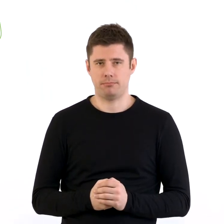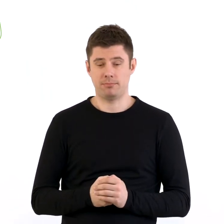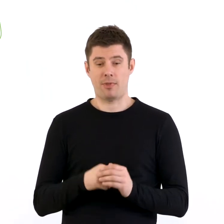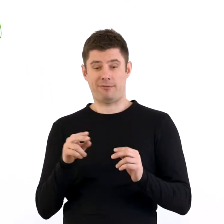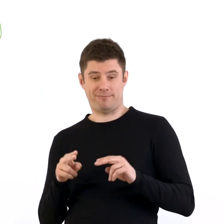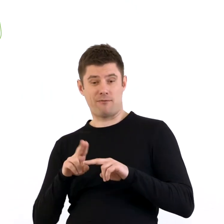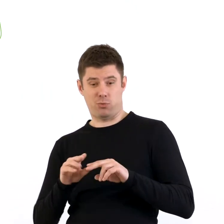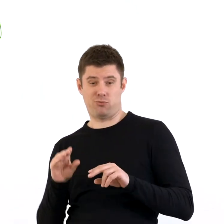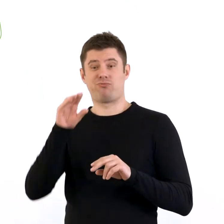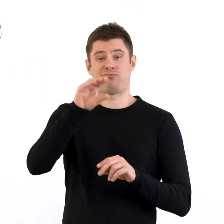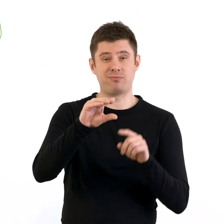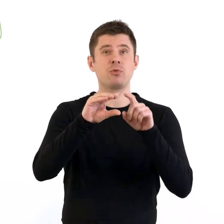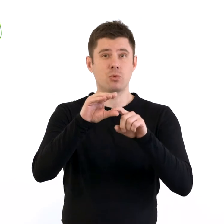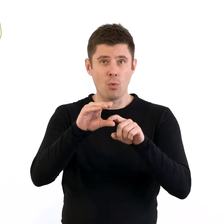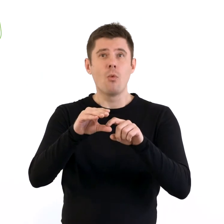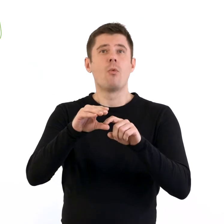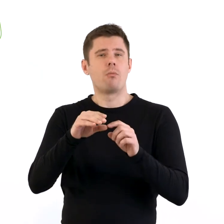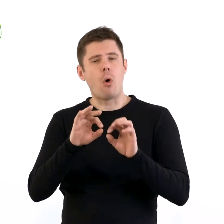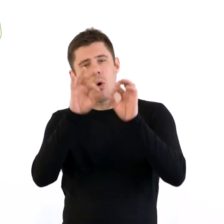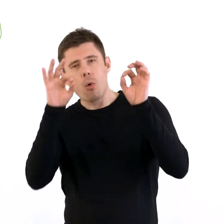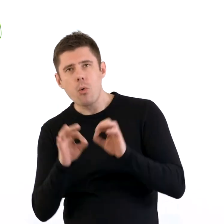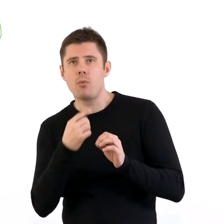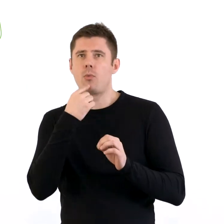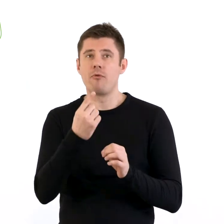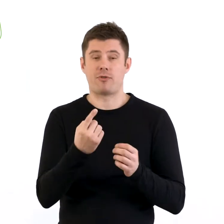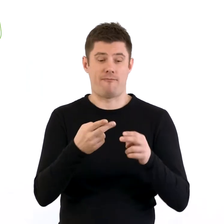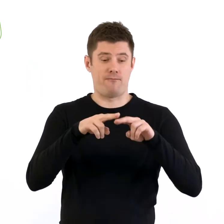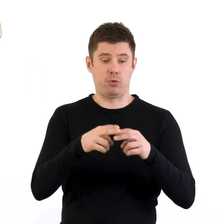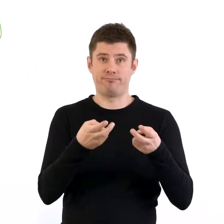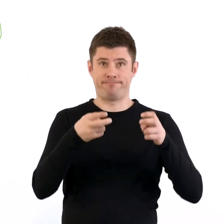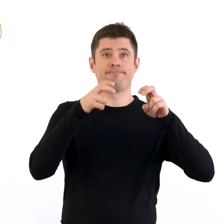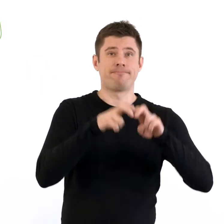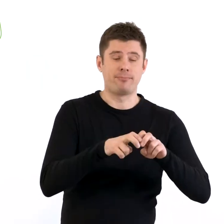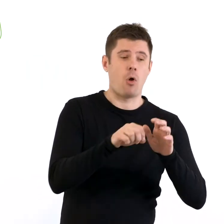Przyjmuje się, że minimalna wysokość funduszu założycielskiego wynosi